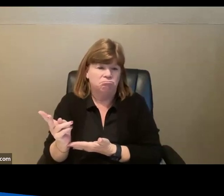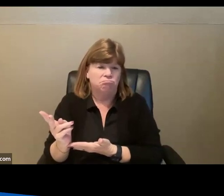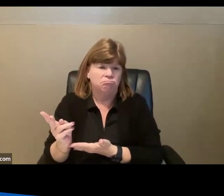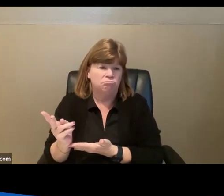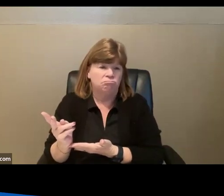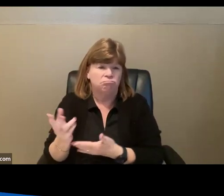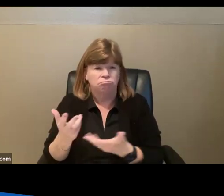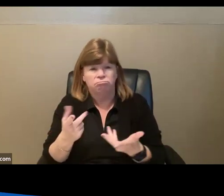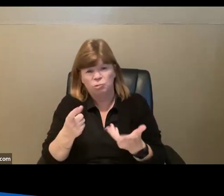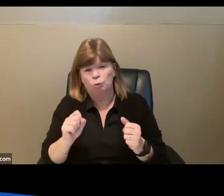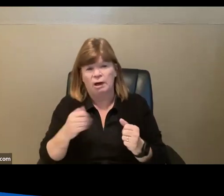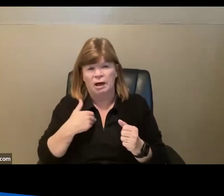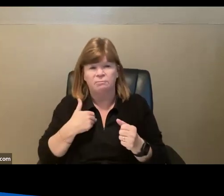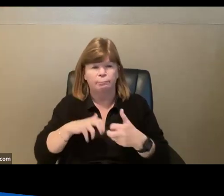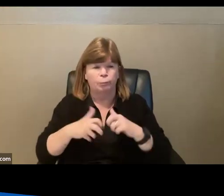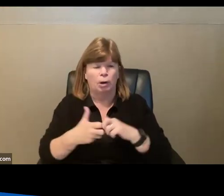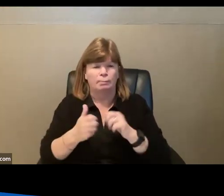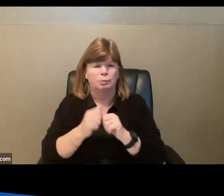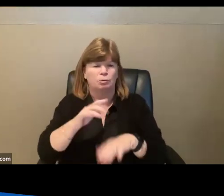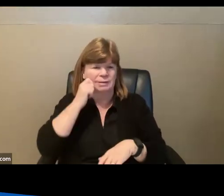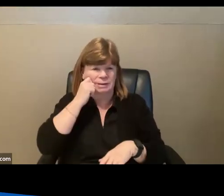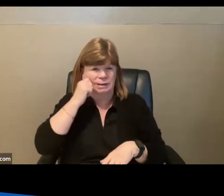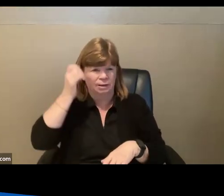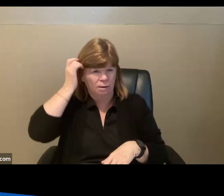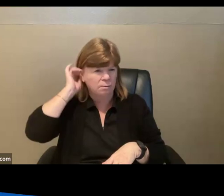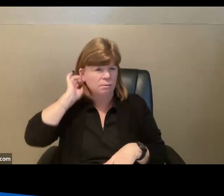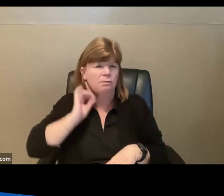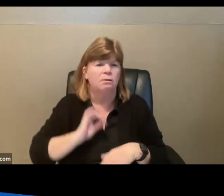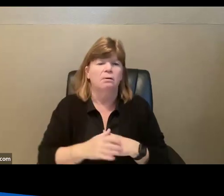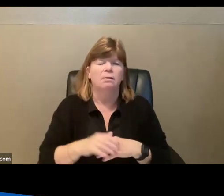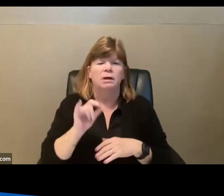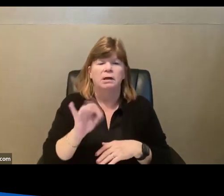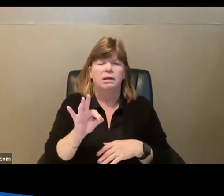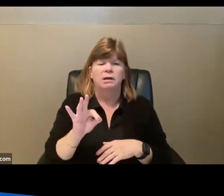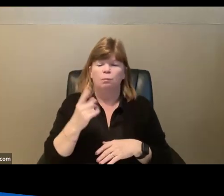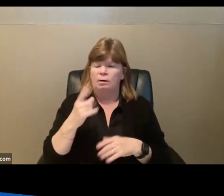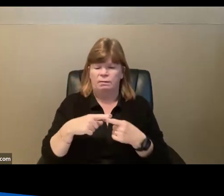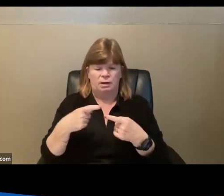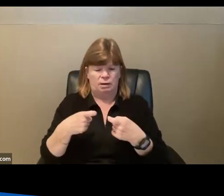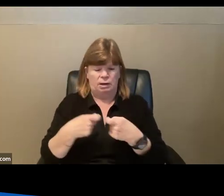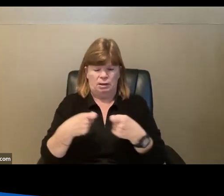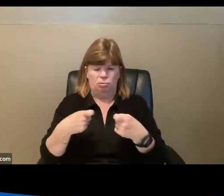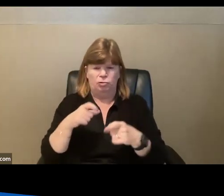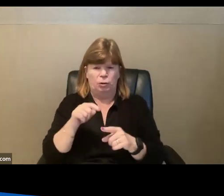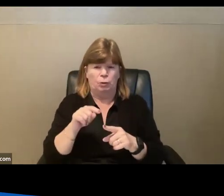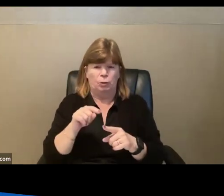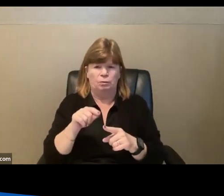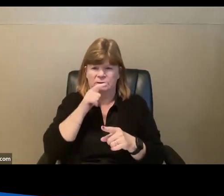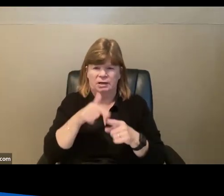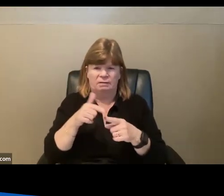puedes tener complicaciones en la piel si uno de los electrodos no tiene la cobertura o algo así.